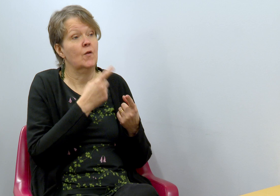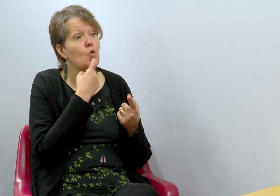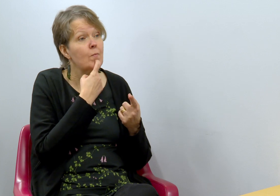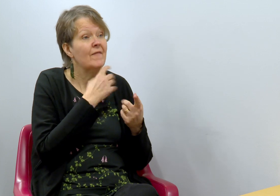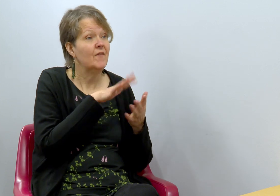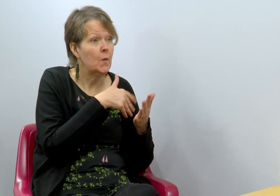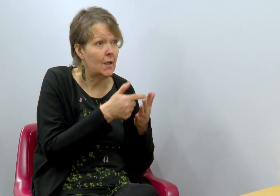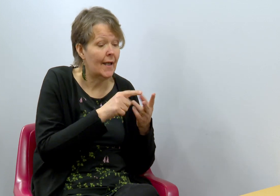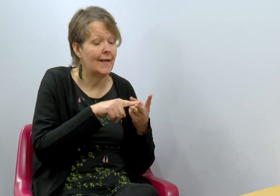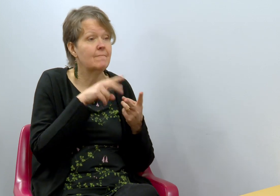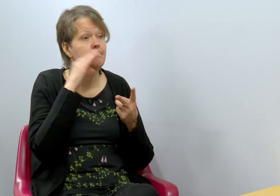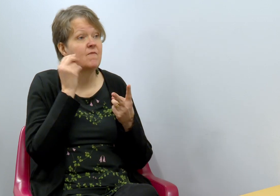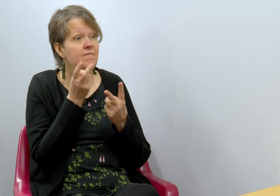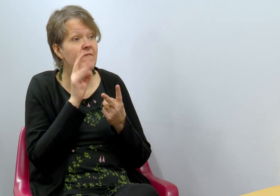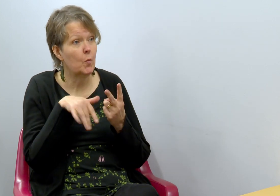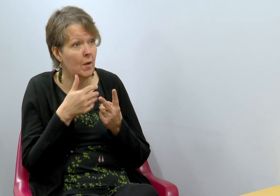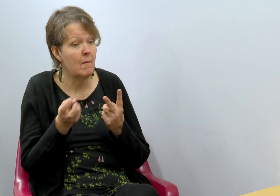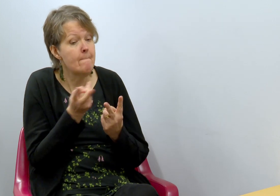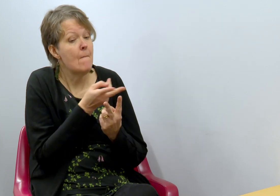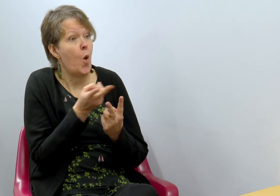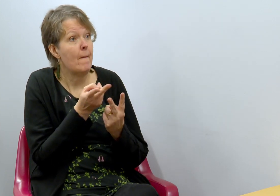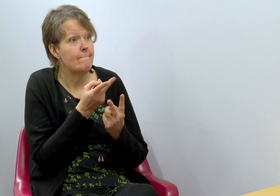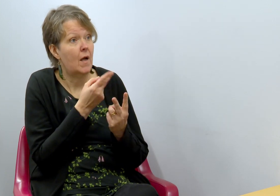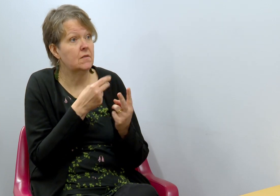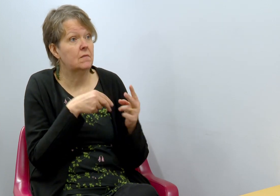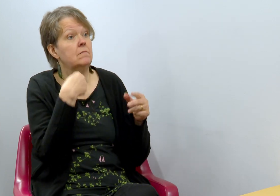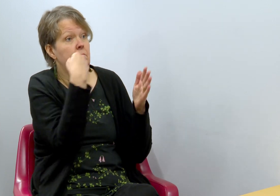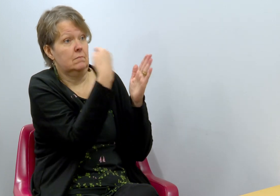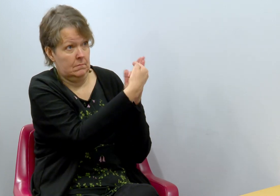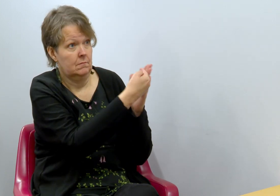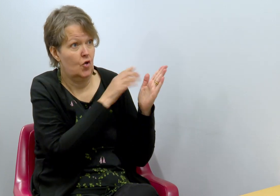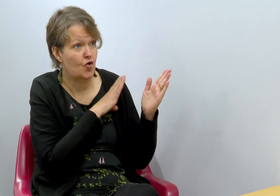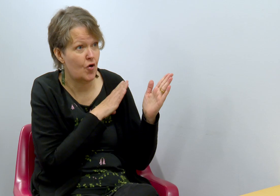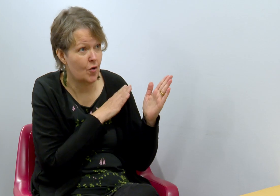suomalaisen viittomakielen että suomenruotsalaisen viittomakielen.